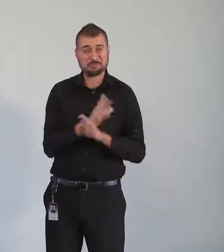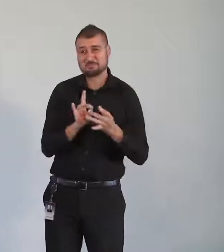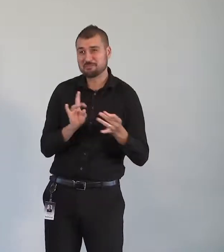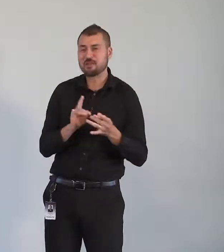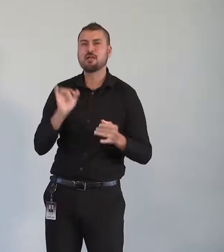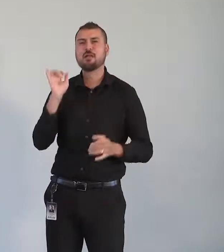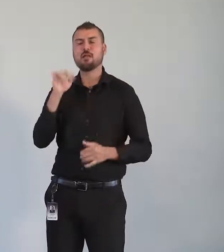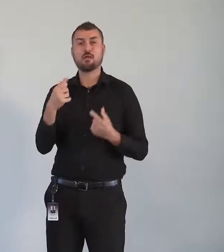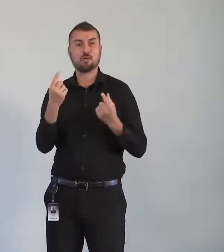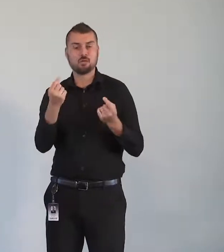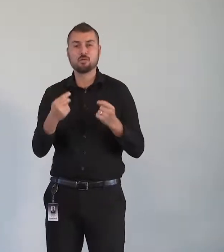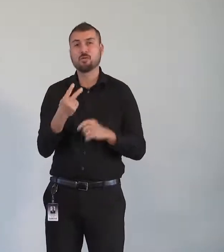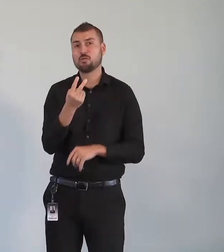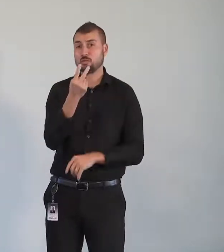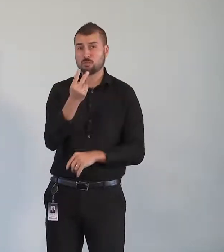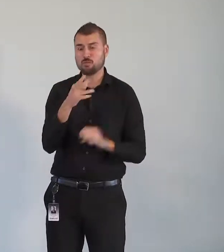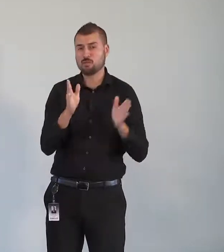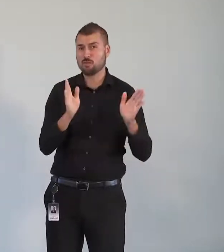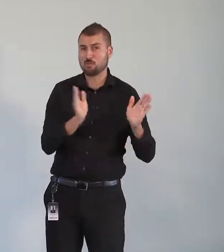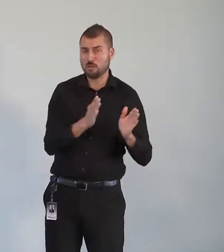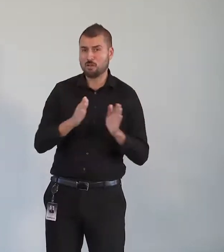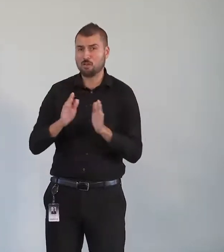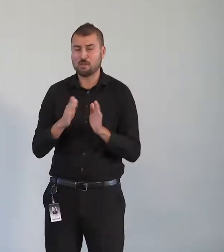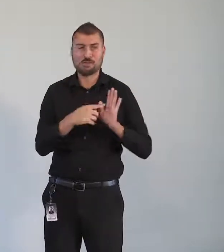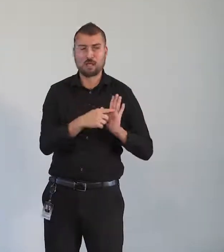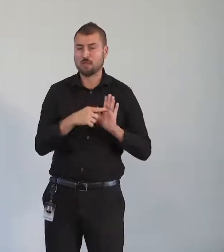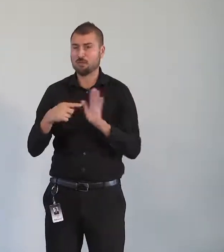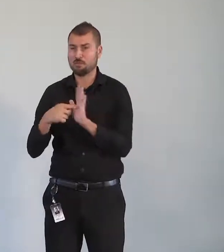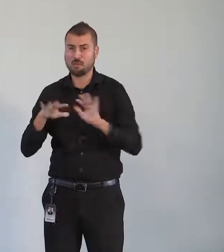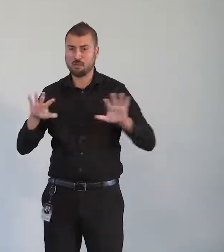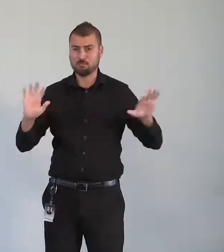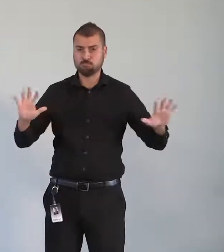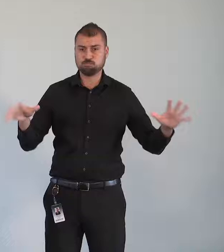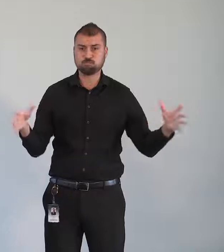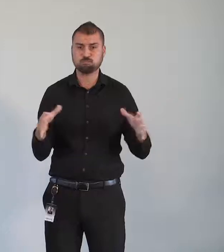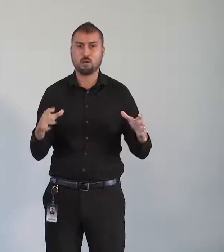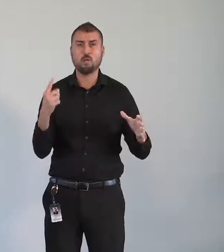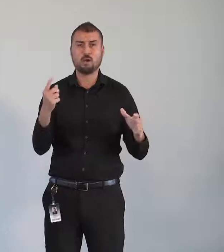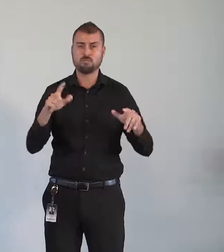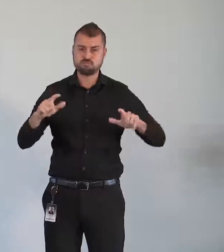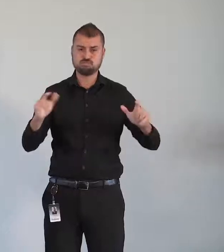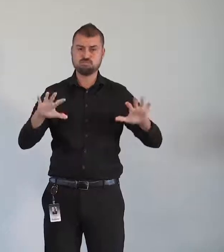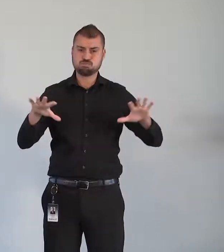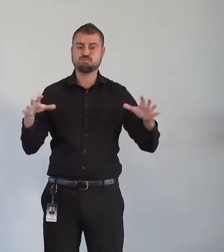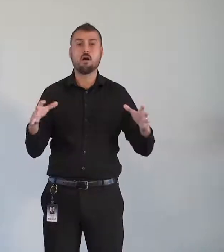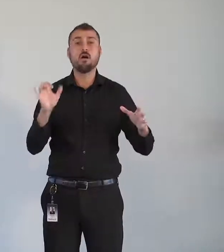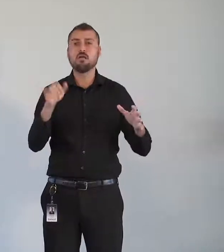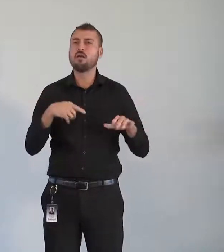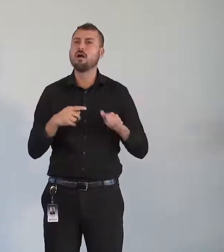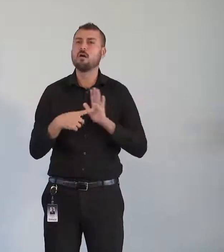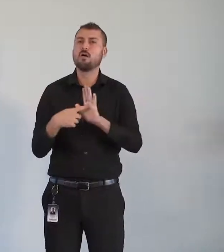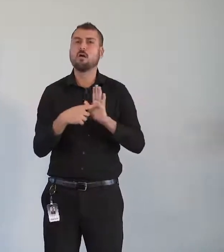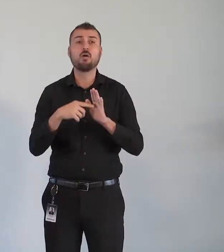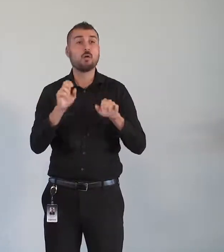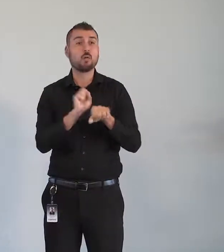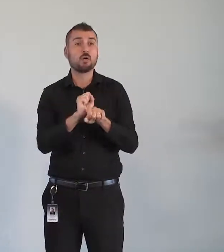combinaron dos exhibiciones más pequeñas en una . gran exposición que presenta obras en papel y